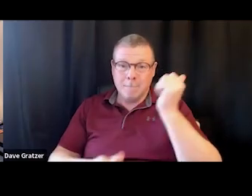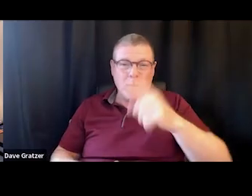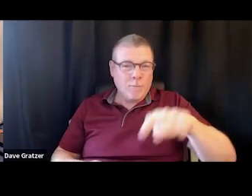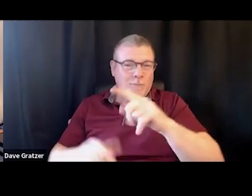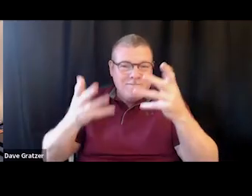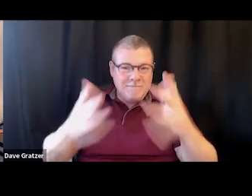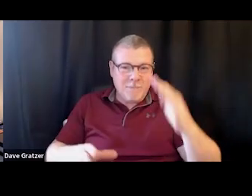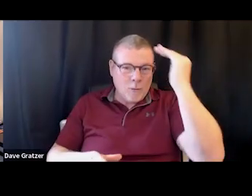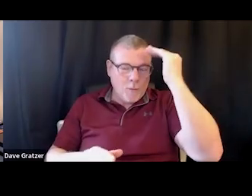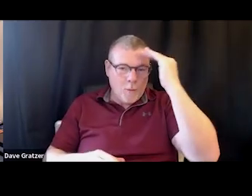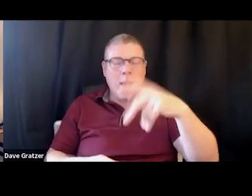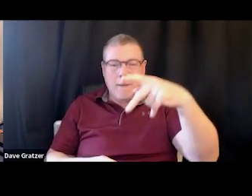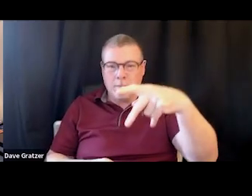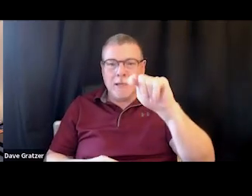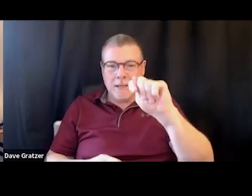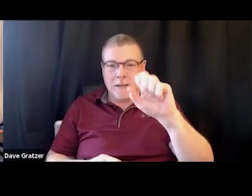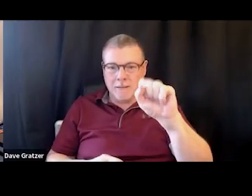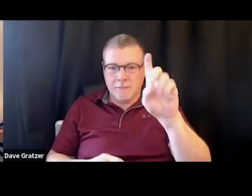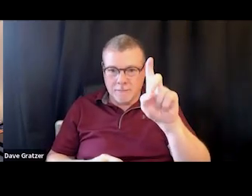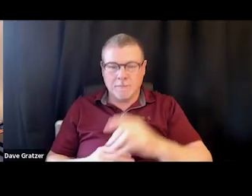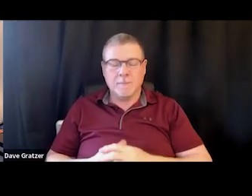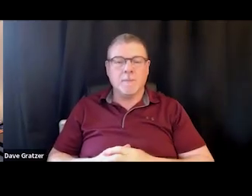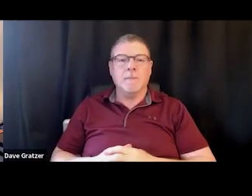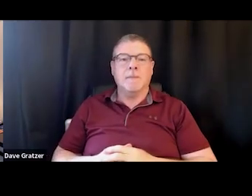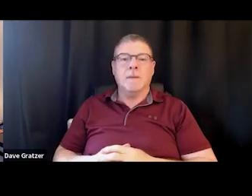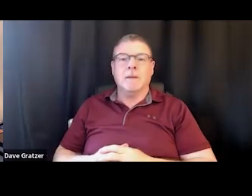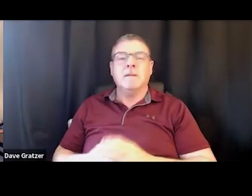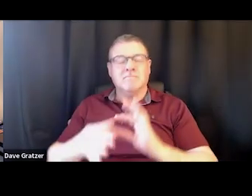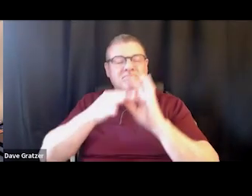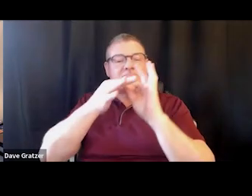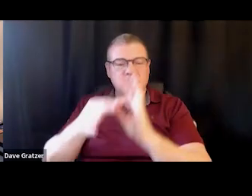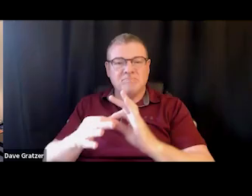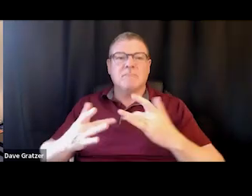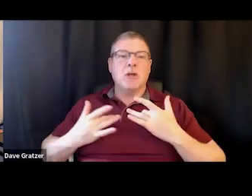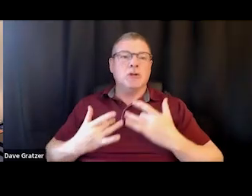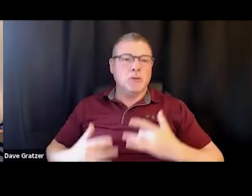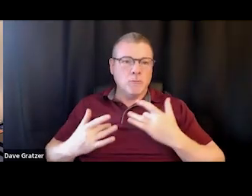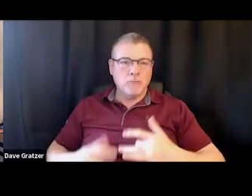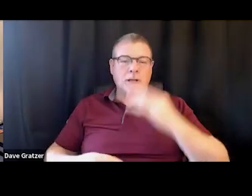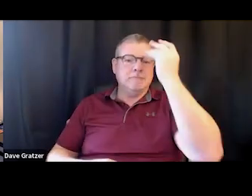del trastorno de estrés postraumático que acompaña a la depresión y pensamientos suicidas de los veteranos.